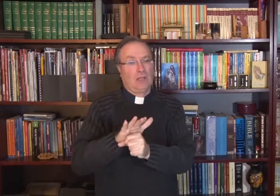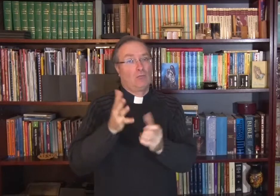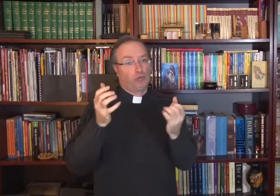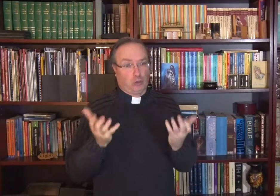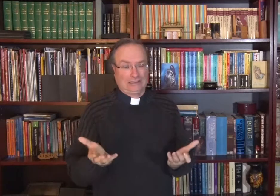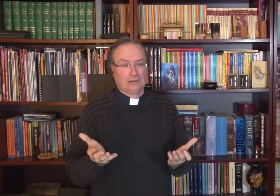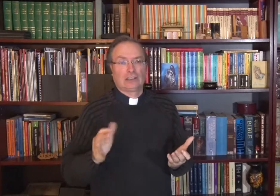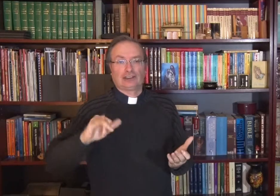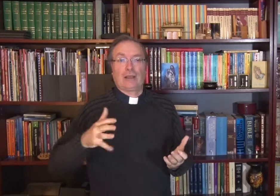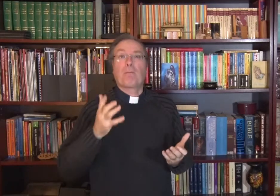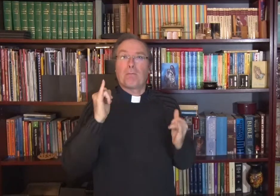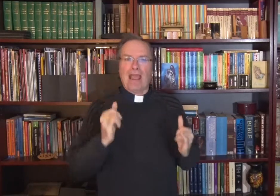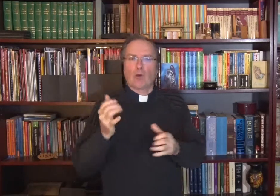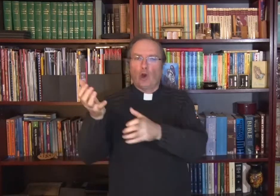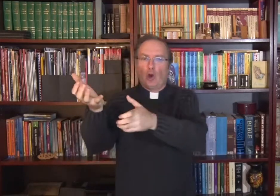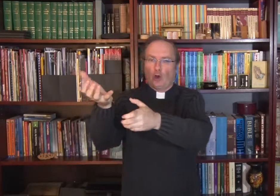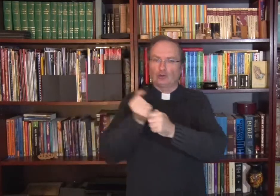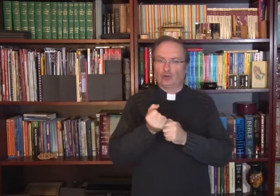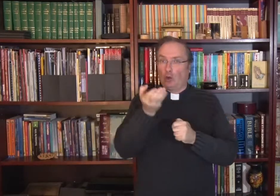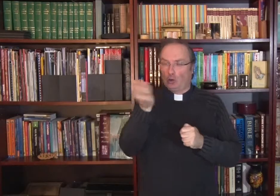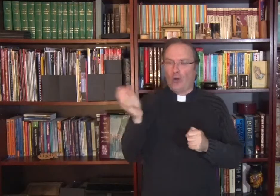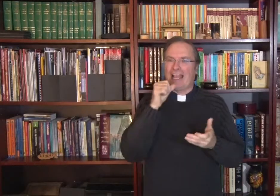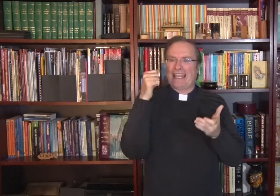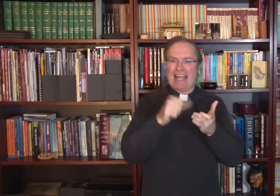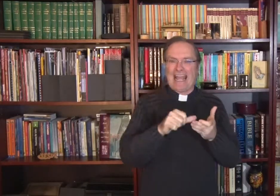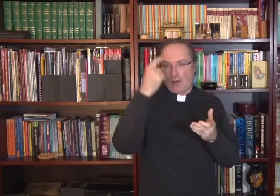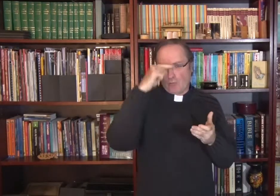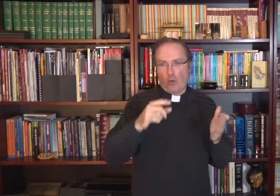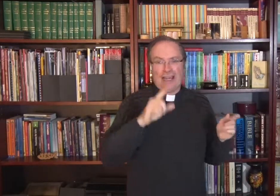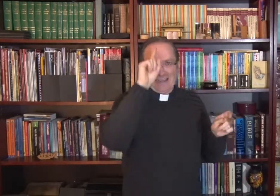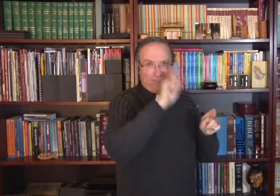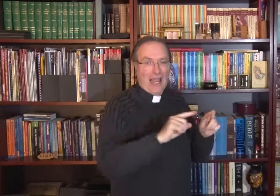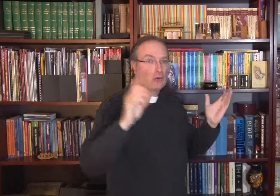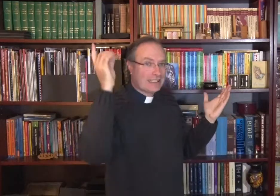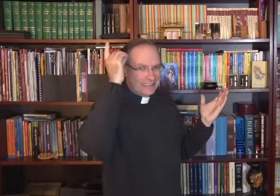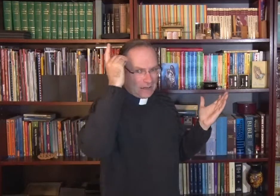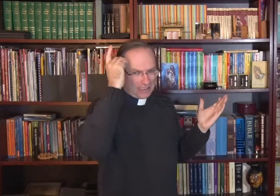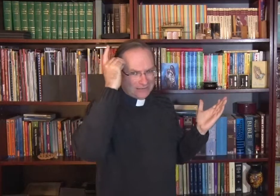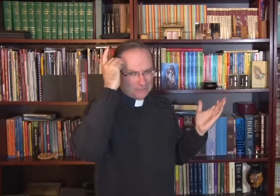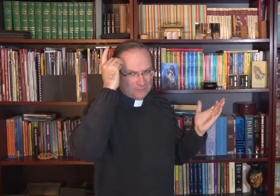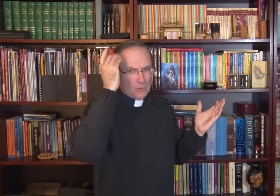puisque j’ai même reçu d’eux des lettres pour les frères de Damas,